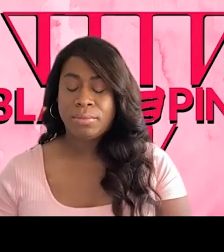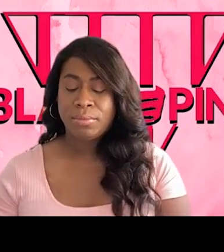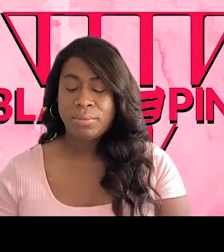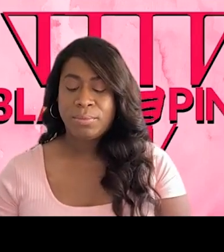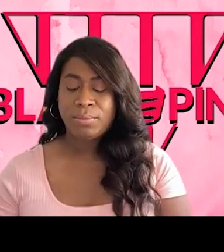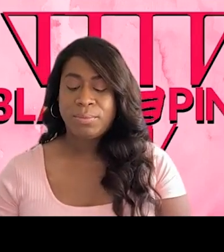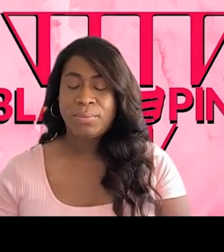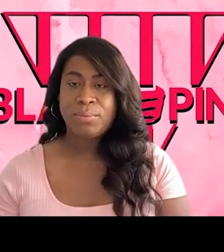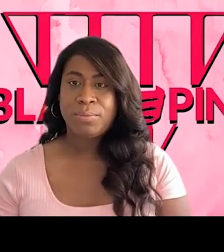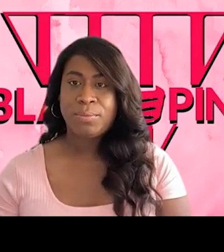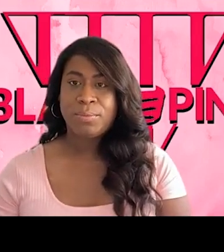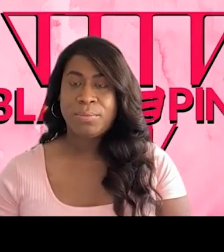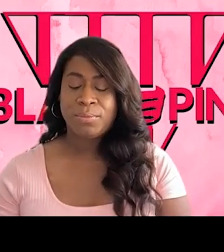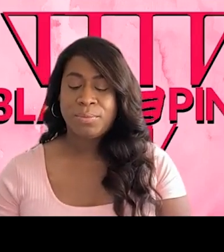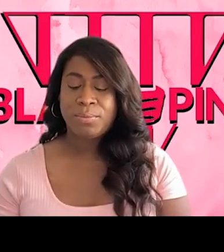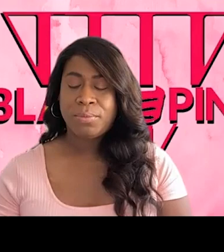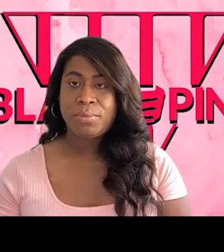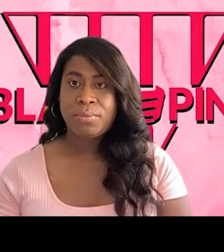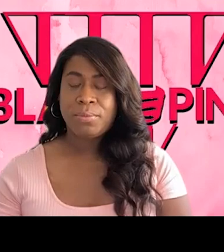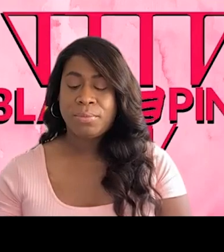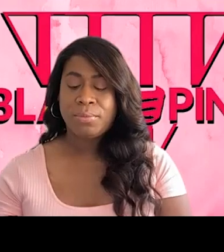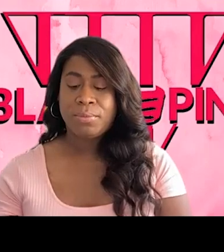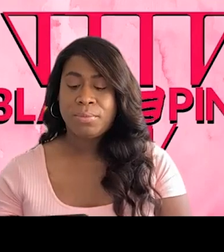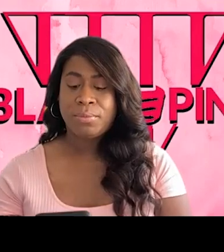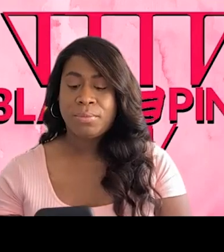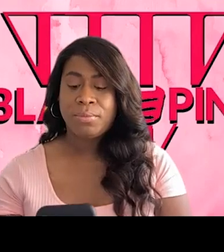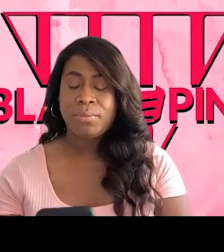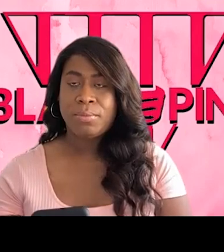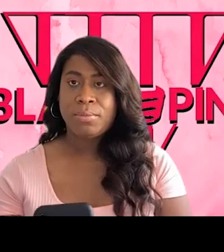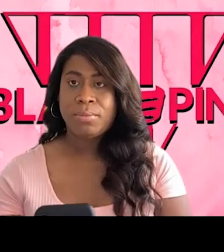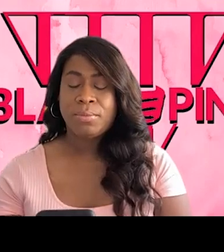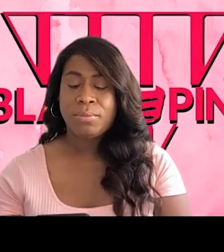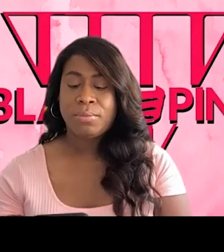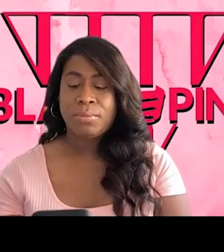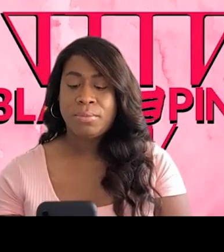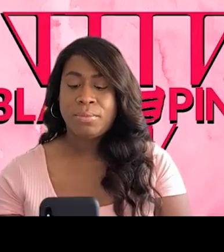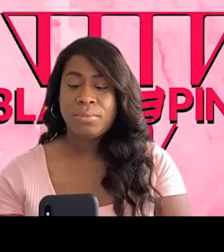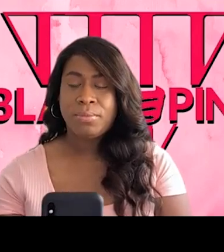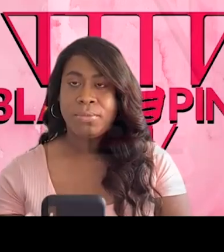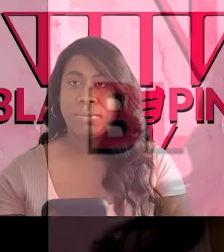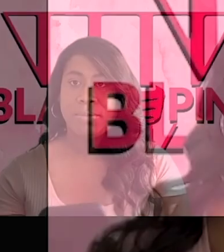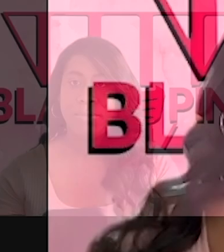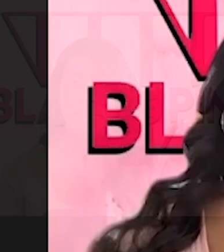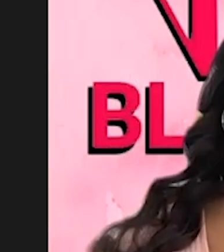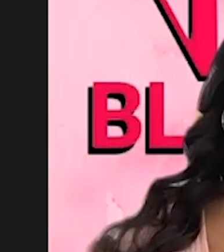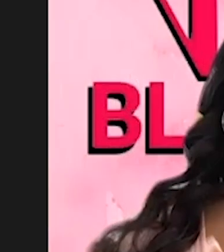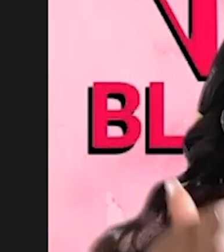sobre cómo piensas que el trabajo que hace Black and Pink encarna la idea de resiliencia trans.